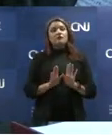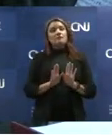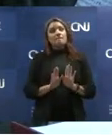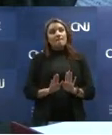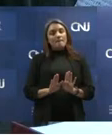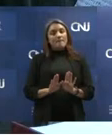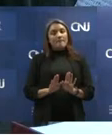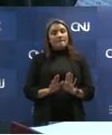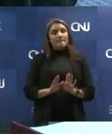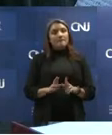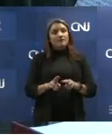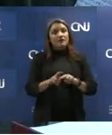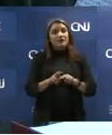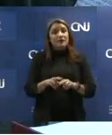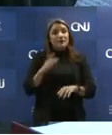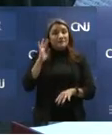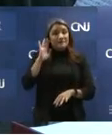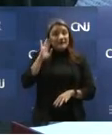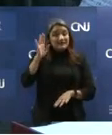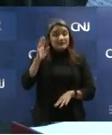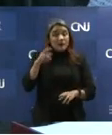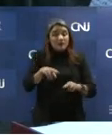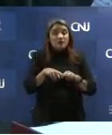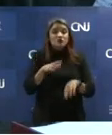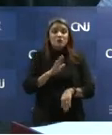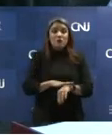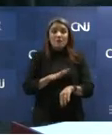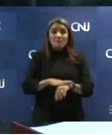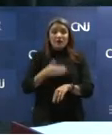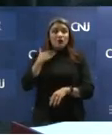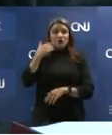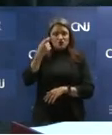pessoal, em que a juíza atravessava um problema de saúde gravíssimo,